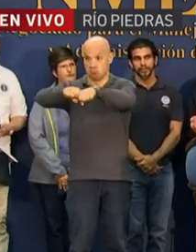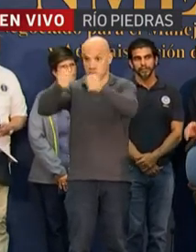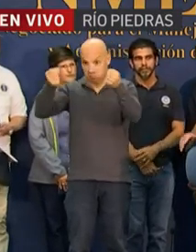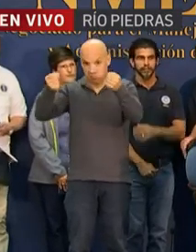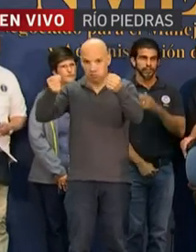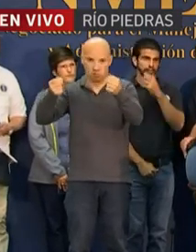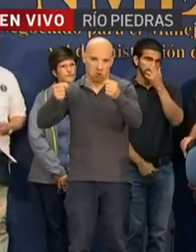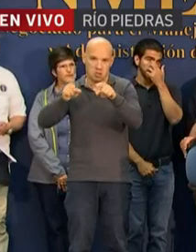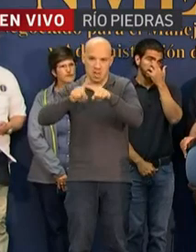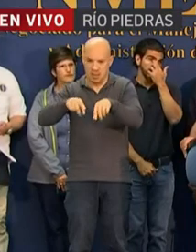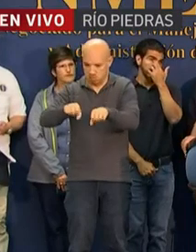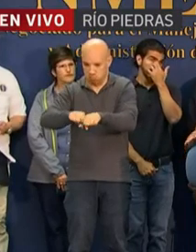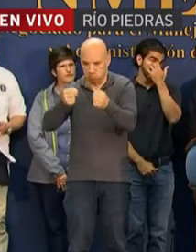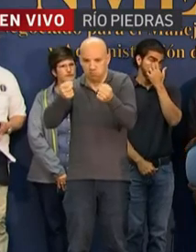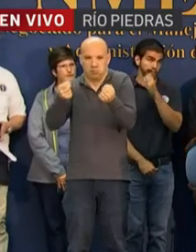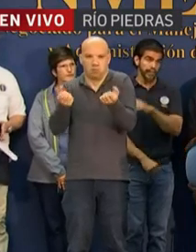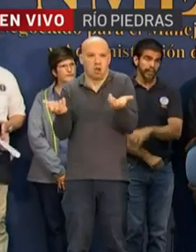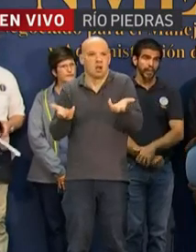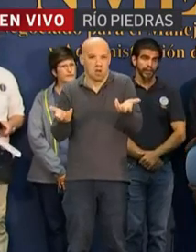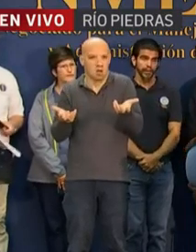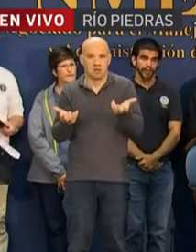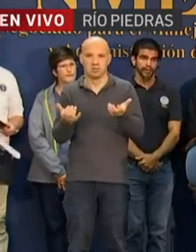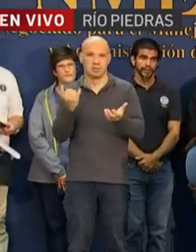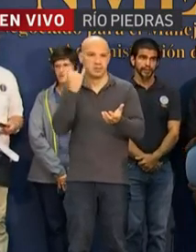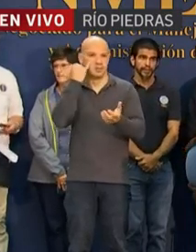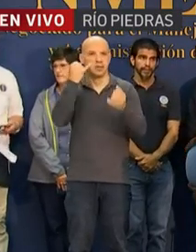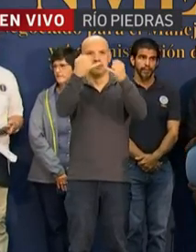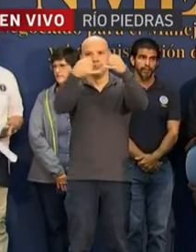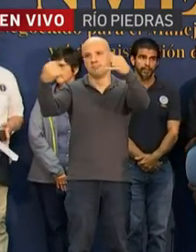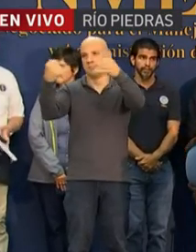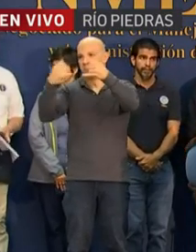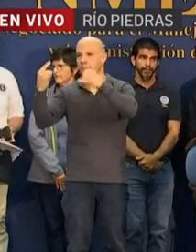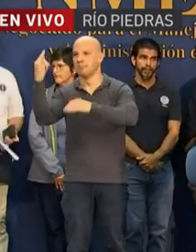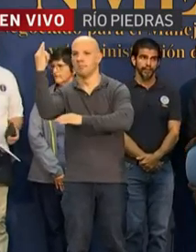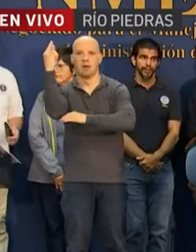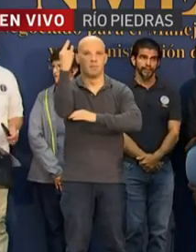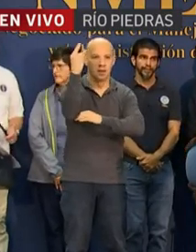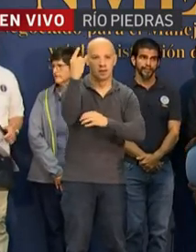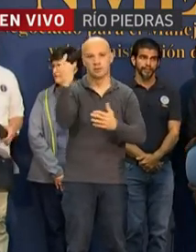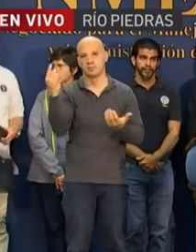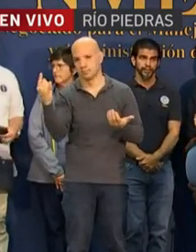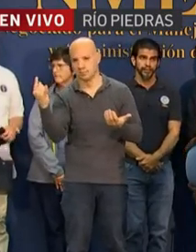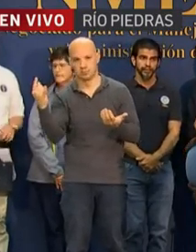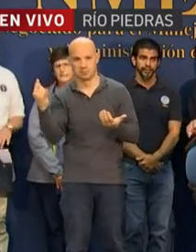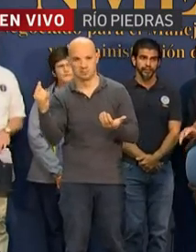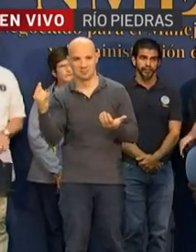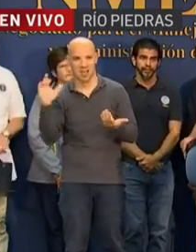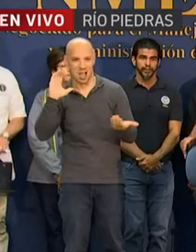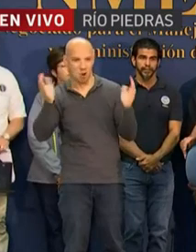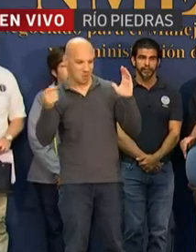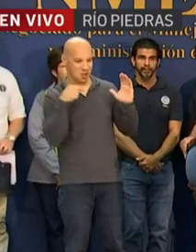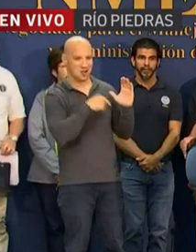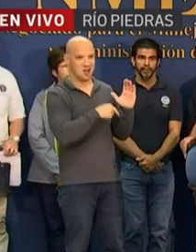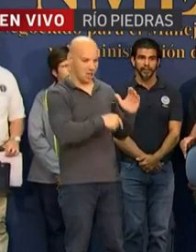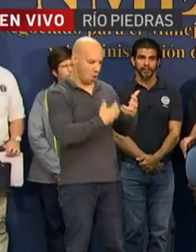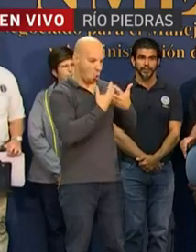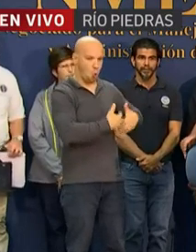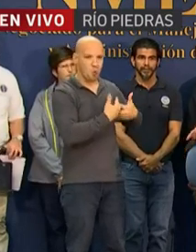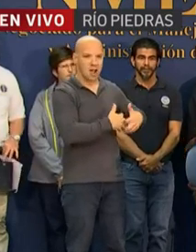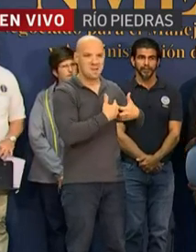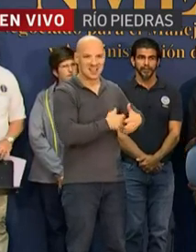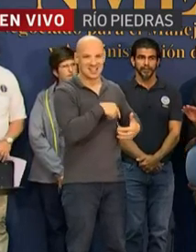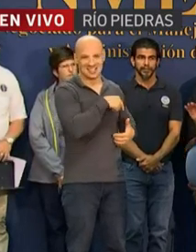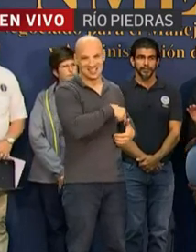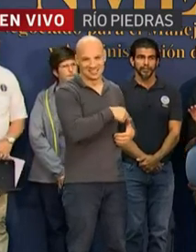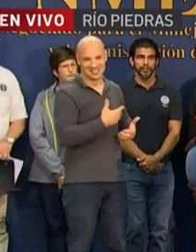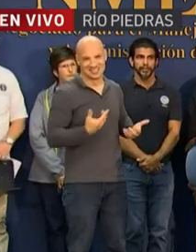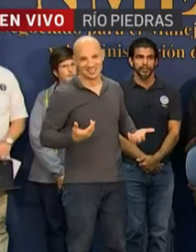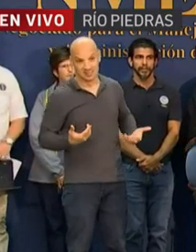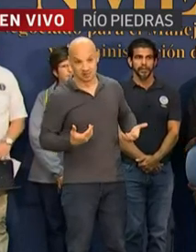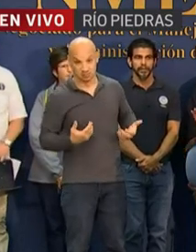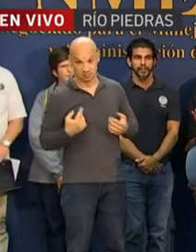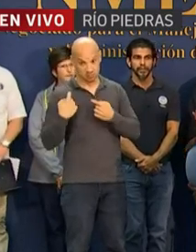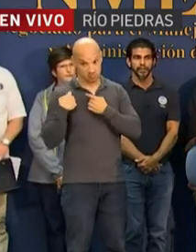DEPENDE DE LOS MOTIVOS DE